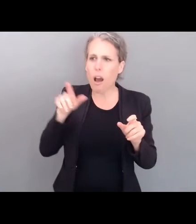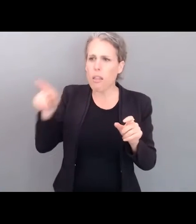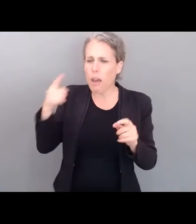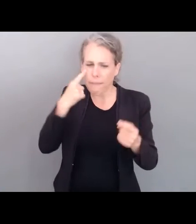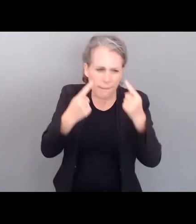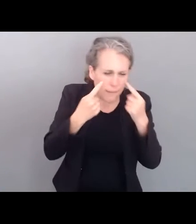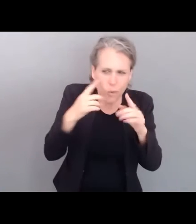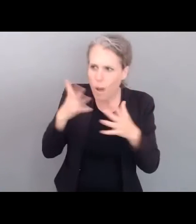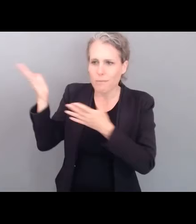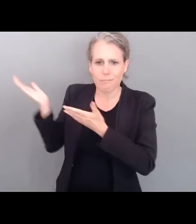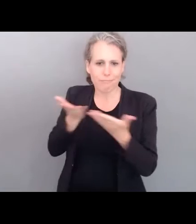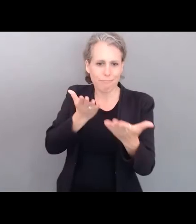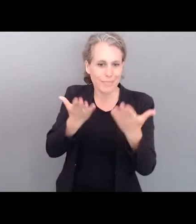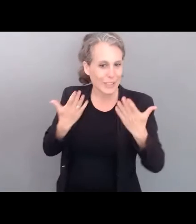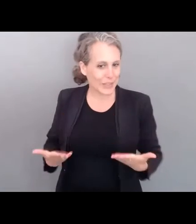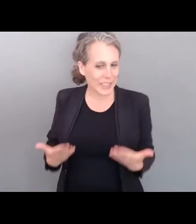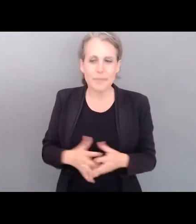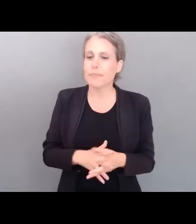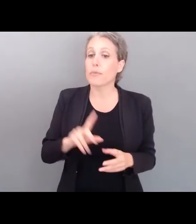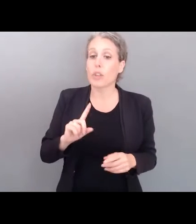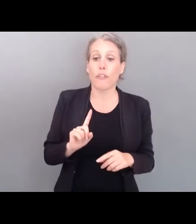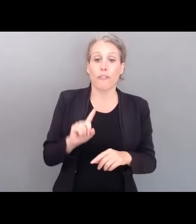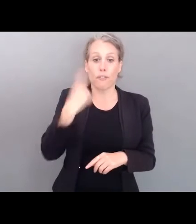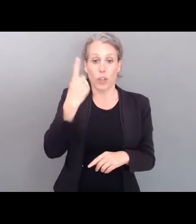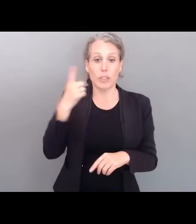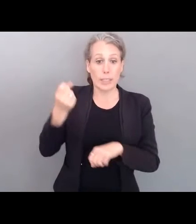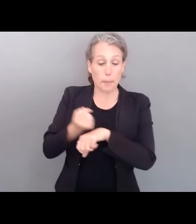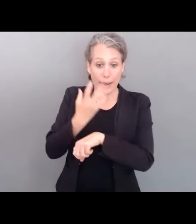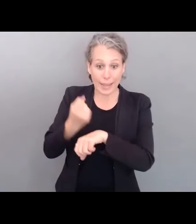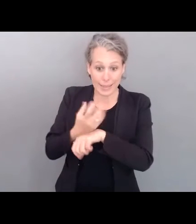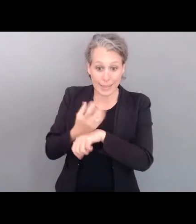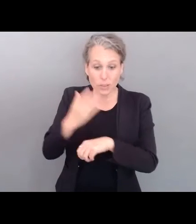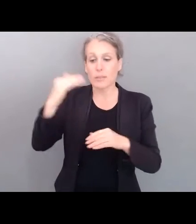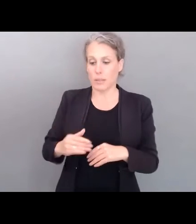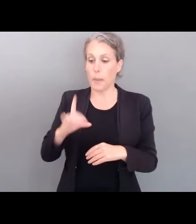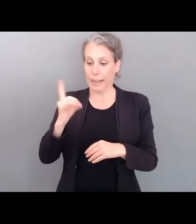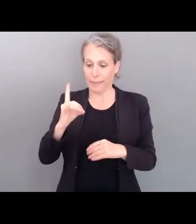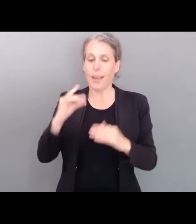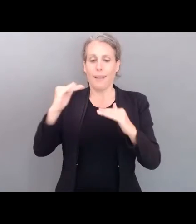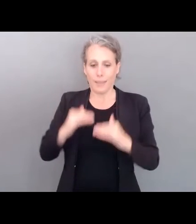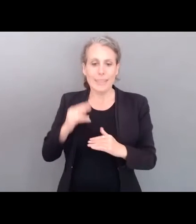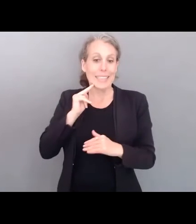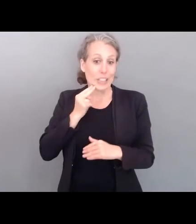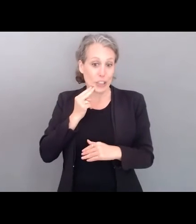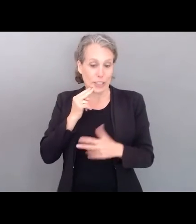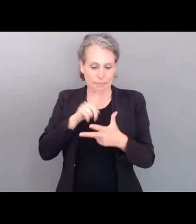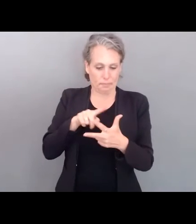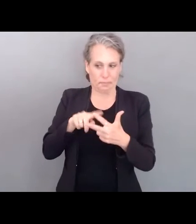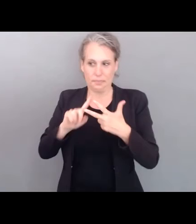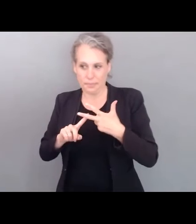muy contentos de que todos nuestros investigadores les presenten sus propios hallazgos a todos ustedes.